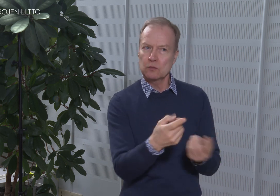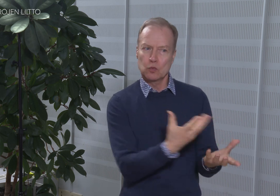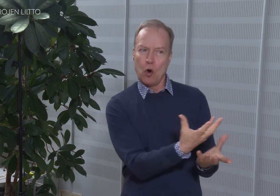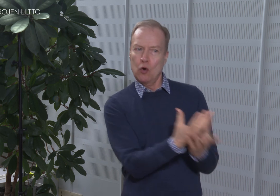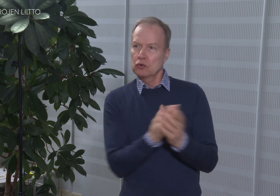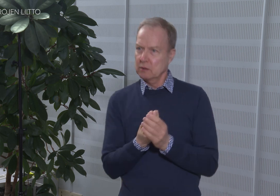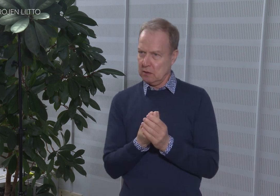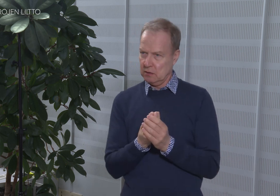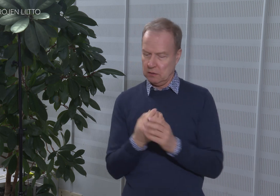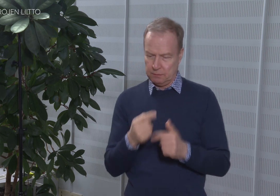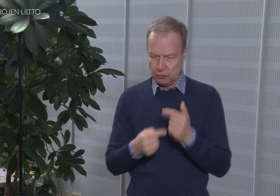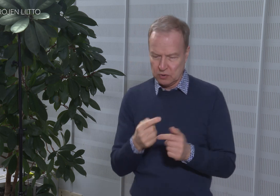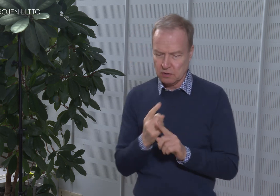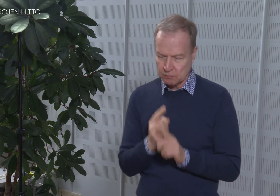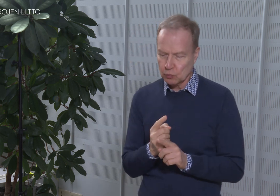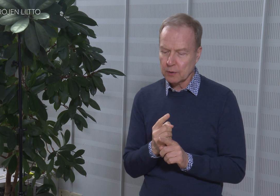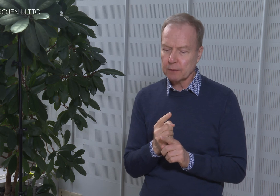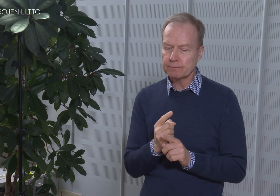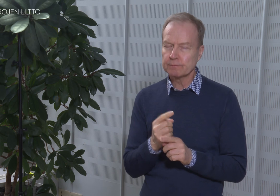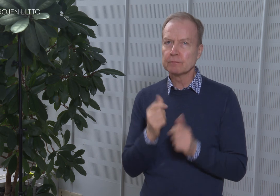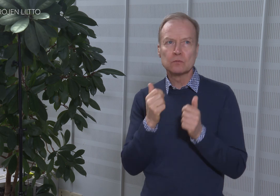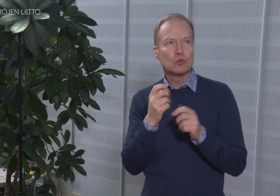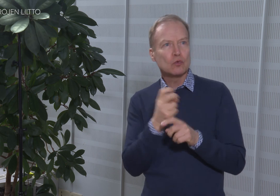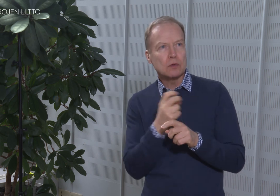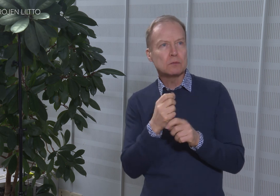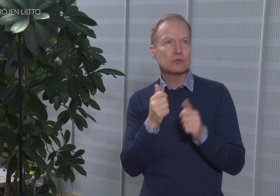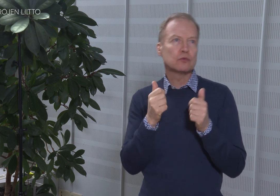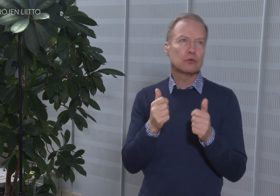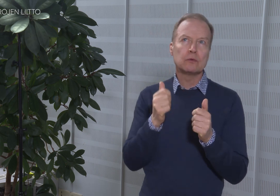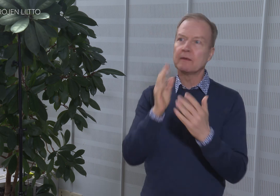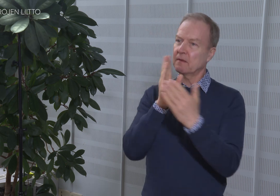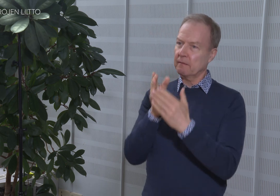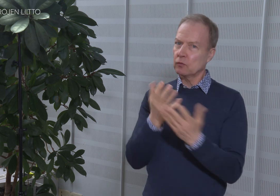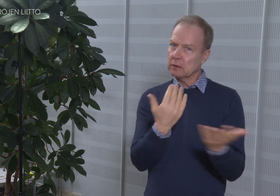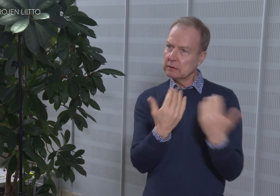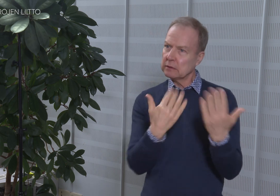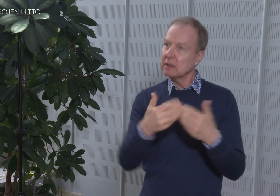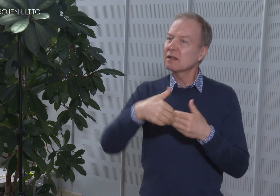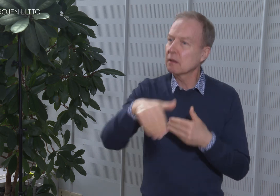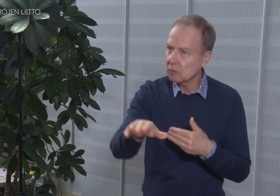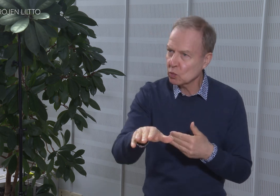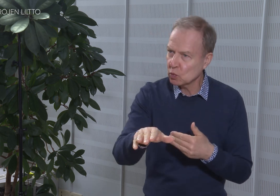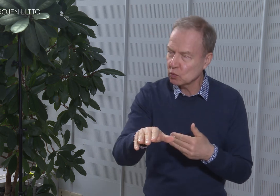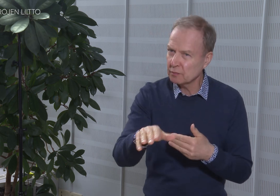joissa he voivat tuoda kokemuksensa, toiveensa ja tavoitteensa esille.